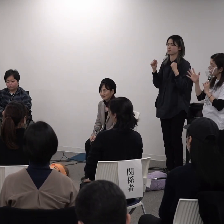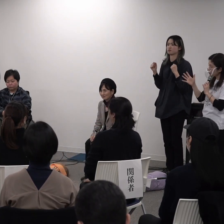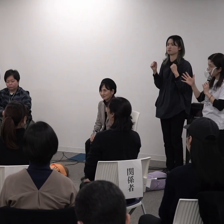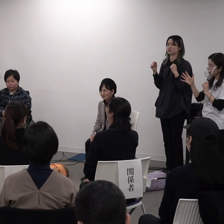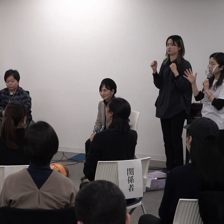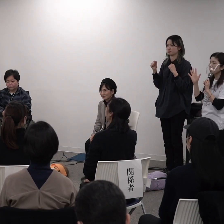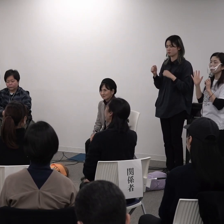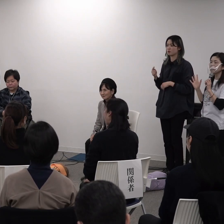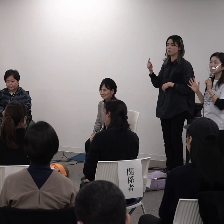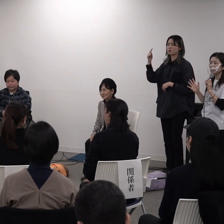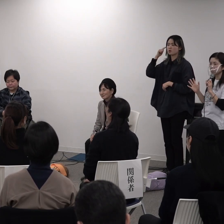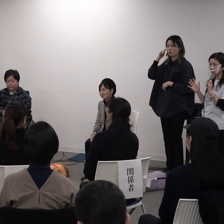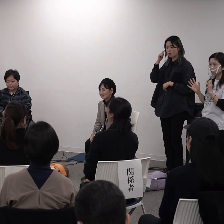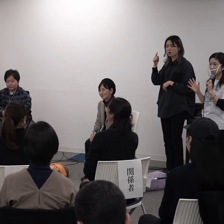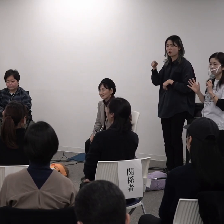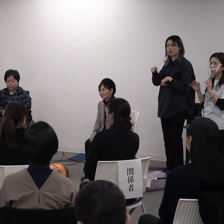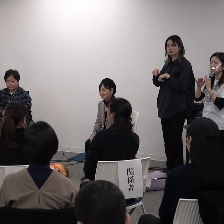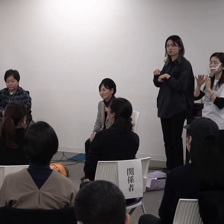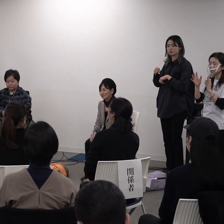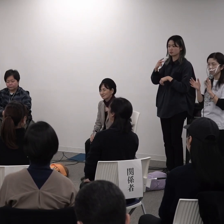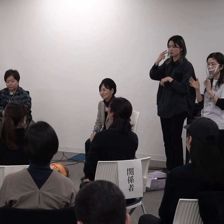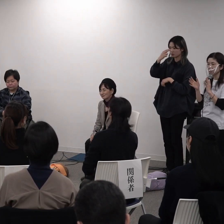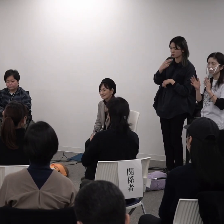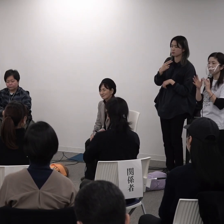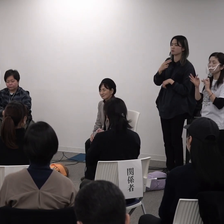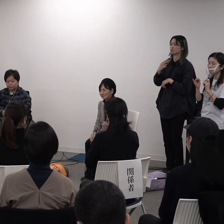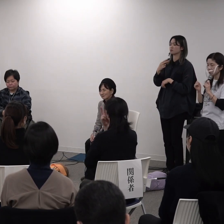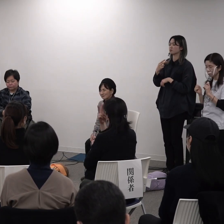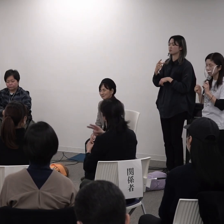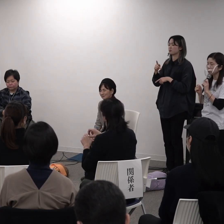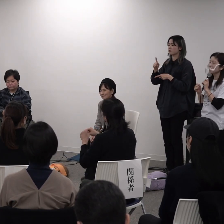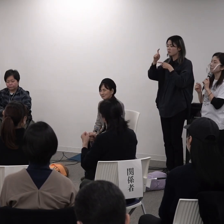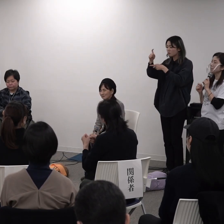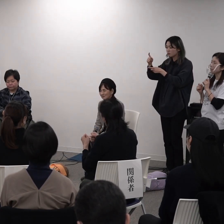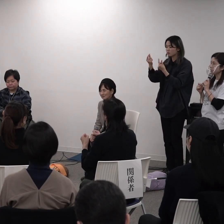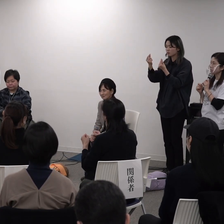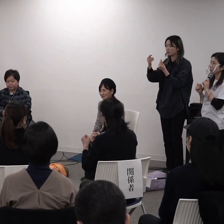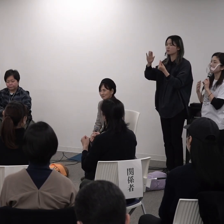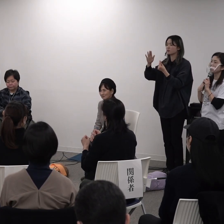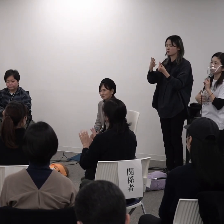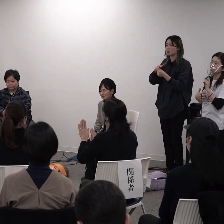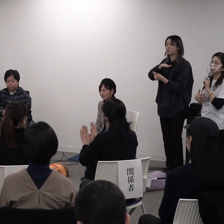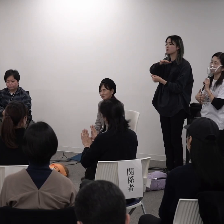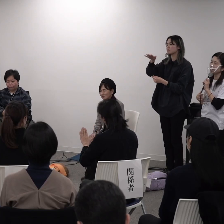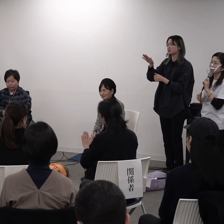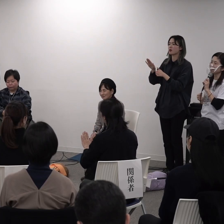聴覚も視覚も同じ障害でも人それぞれ違うんだっていうことを知っておいていただけると